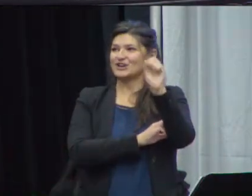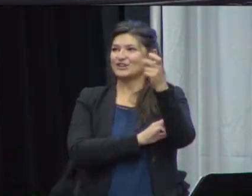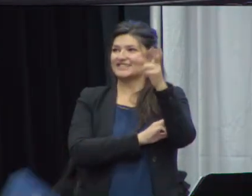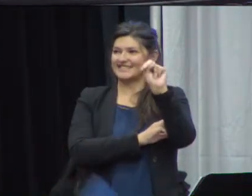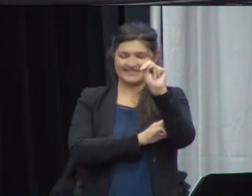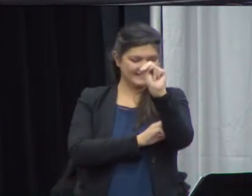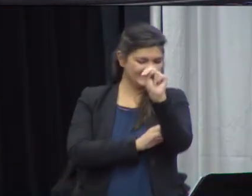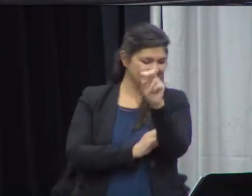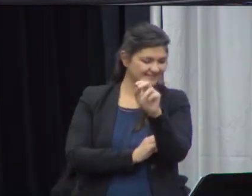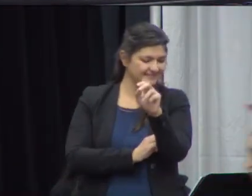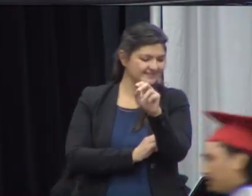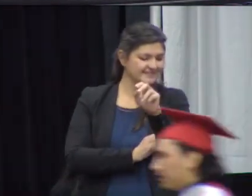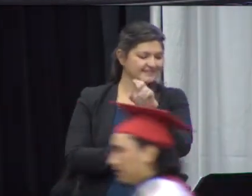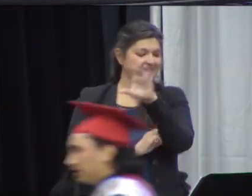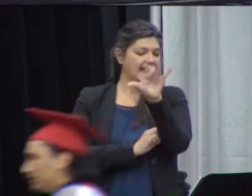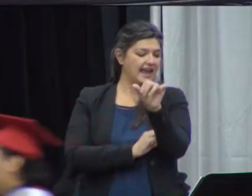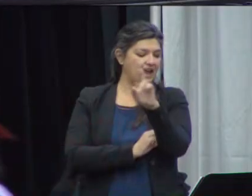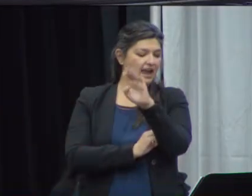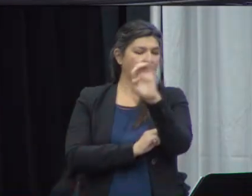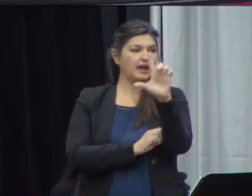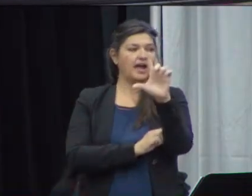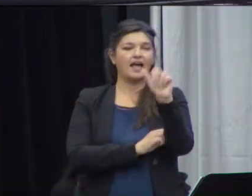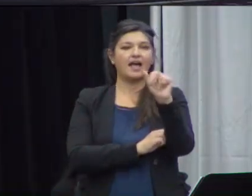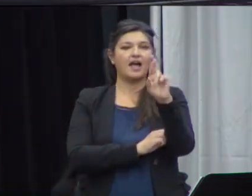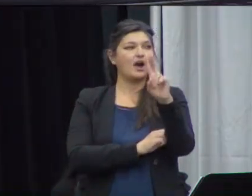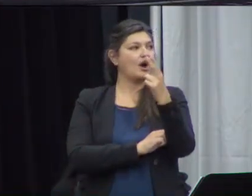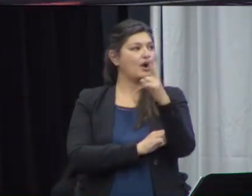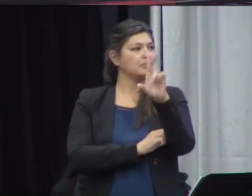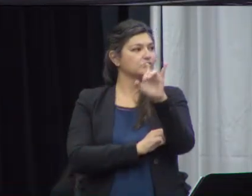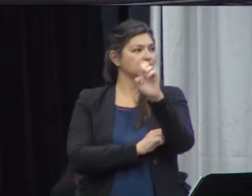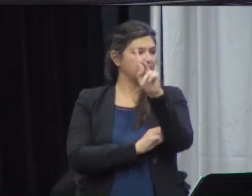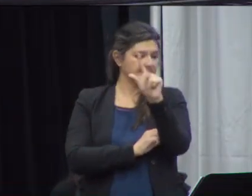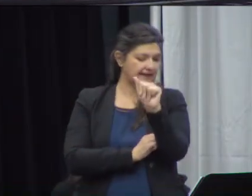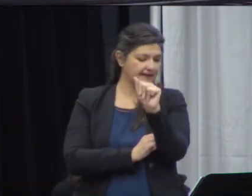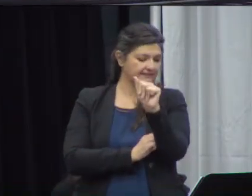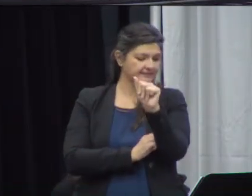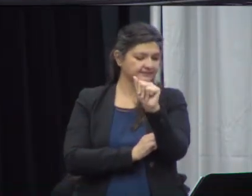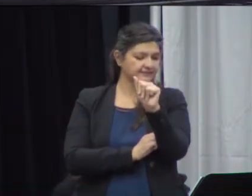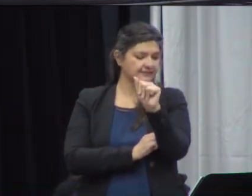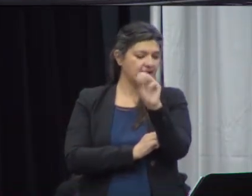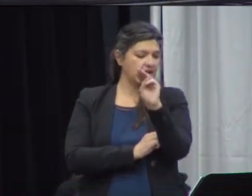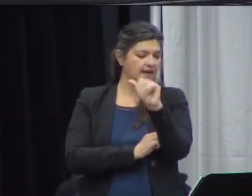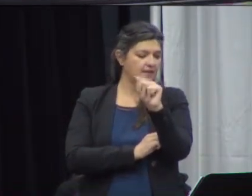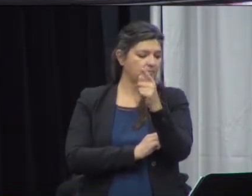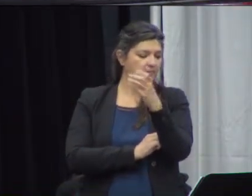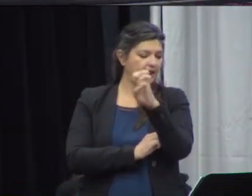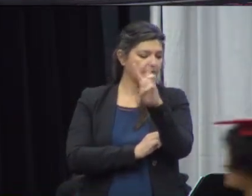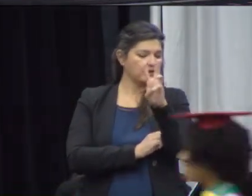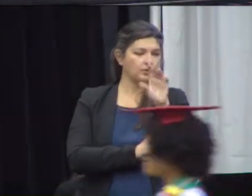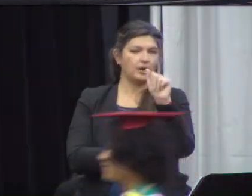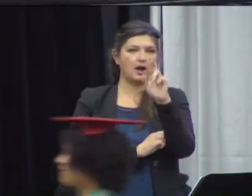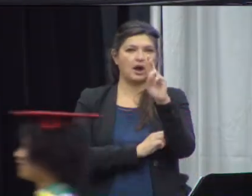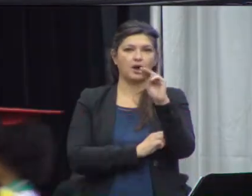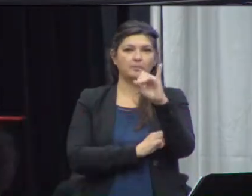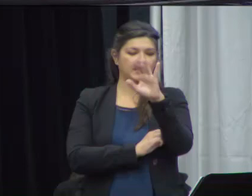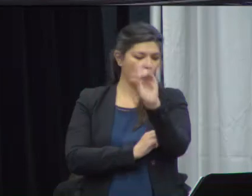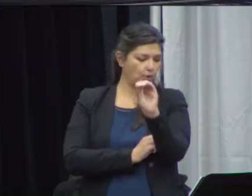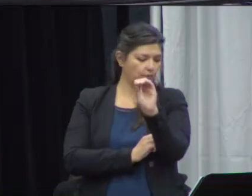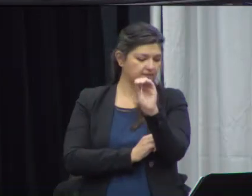Arielle Archuleta. (audience applauds) Matthew Armeho. (audience applauds)